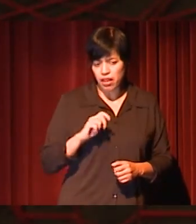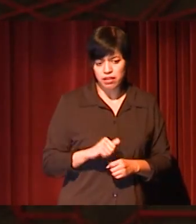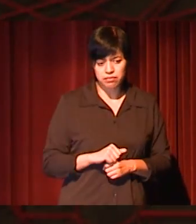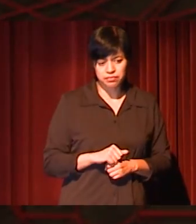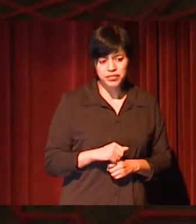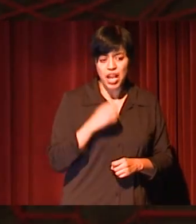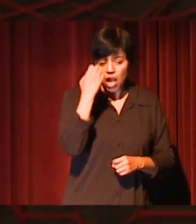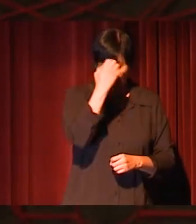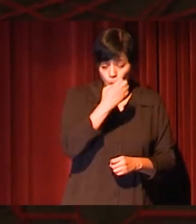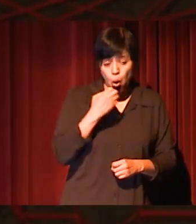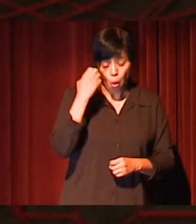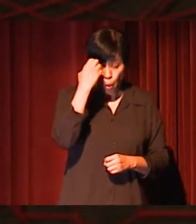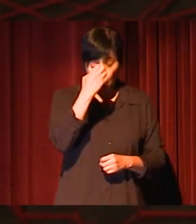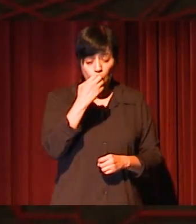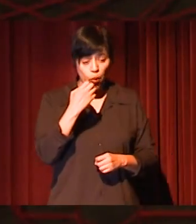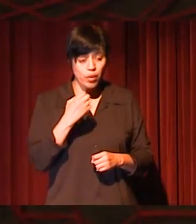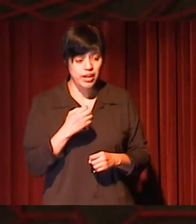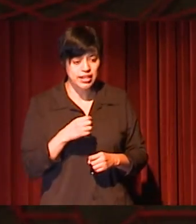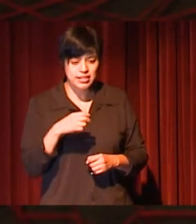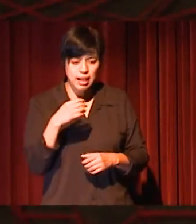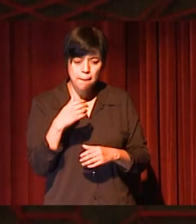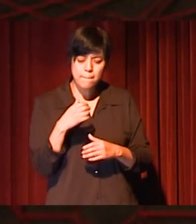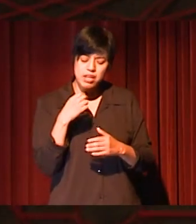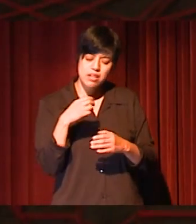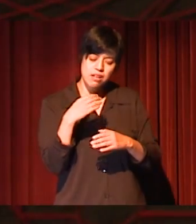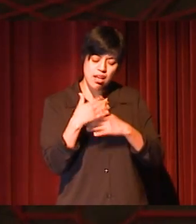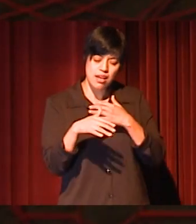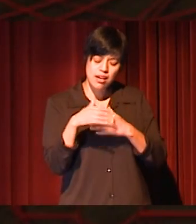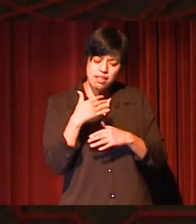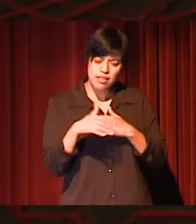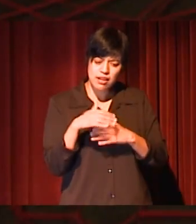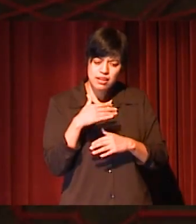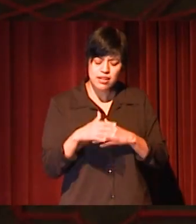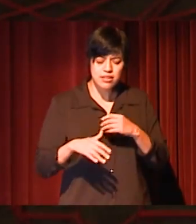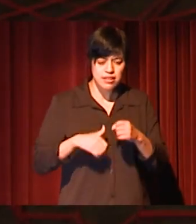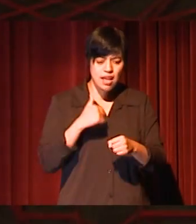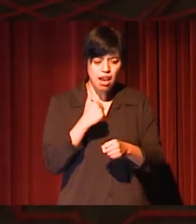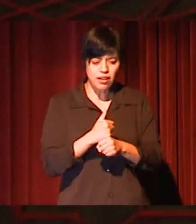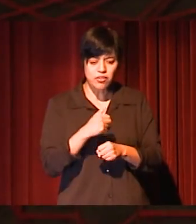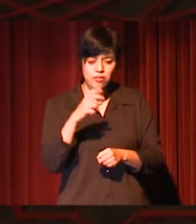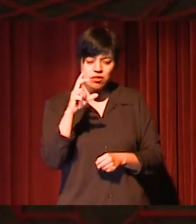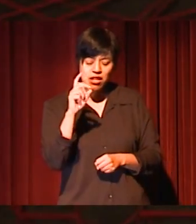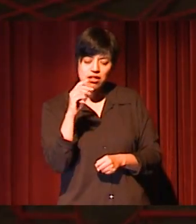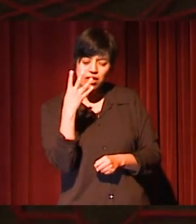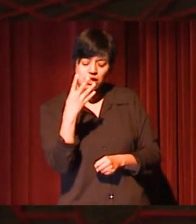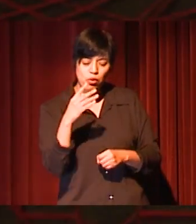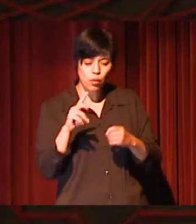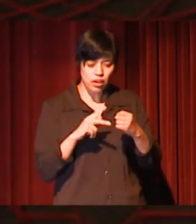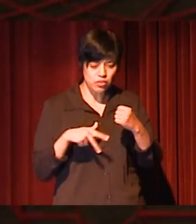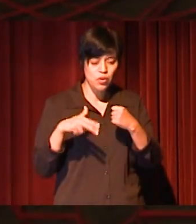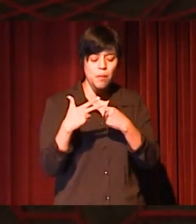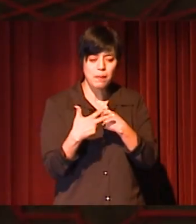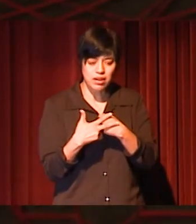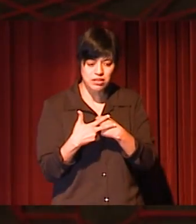que es un examen que se hace a estudiantes de quince años en treinta y cuatro países. Adivinen en qué lugar quedó México.